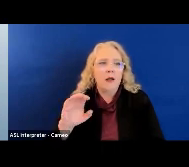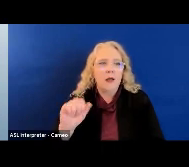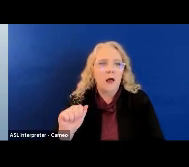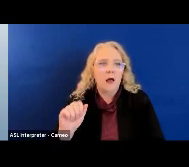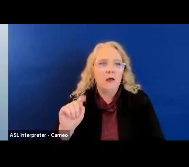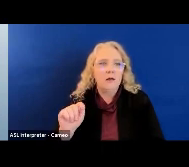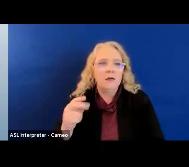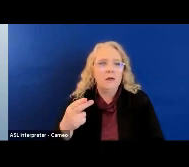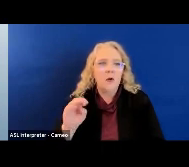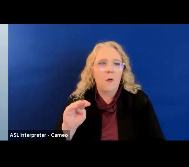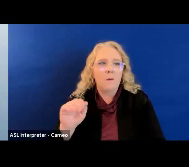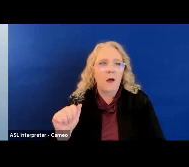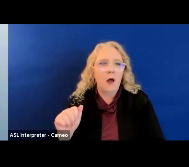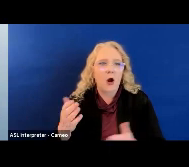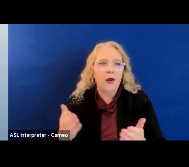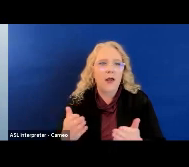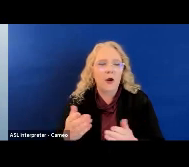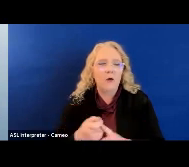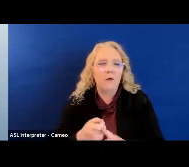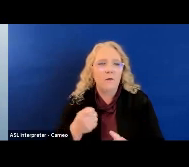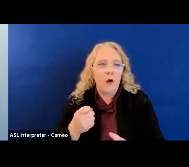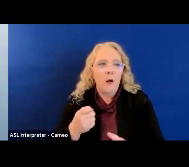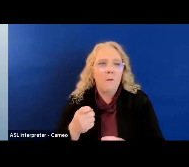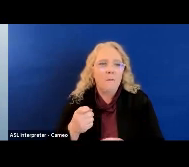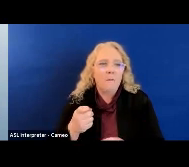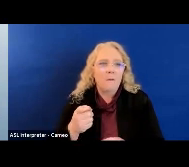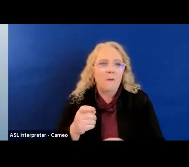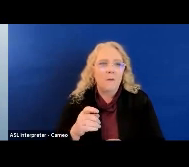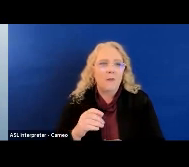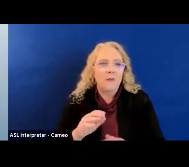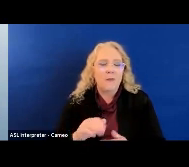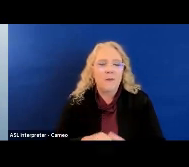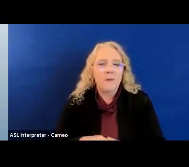Norte de California y antes de abordar nuestro tema de hoy, queríamos que